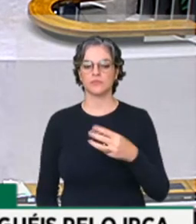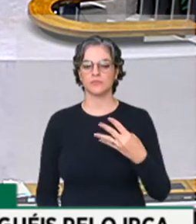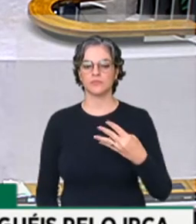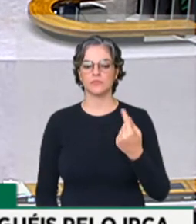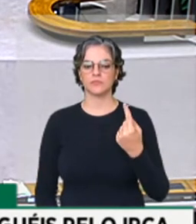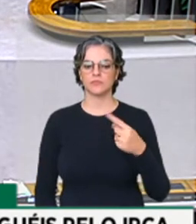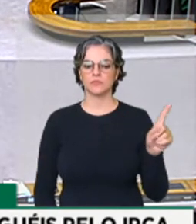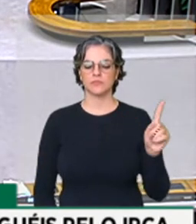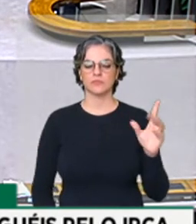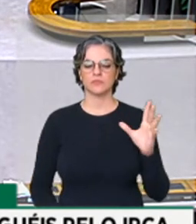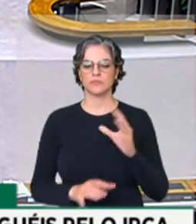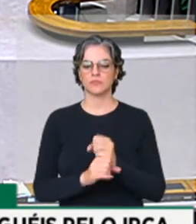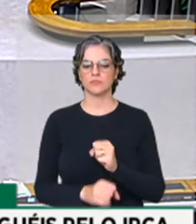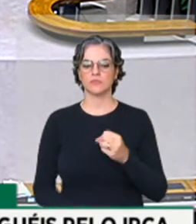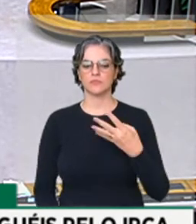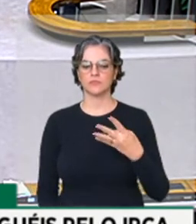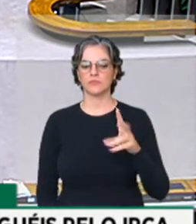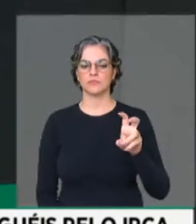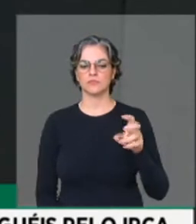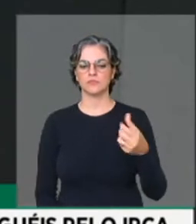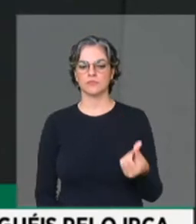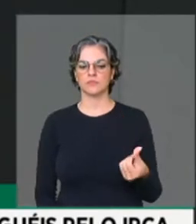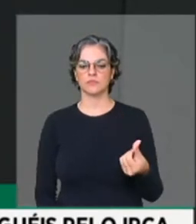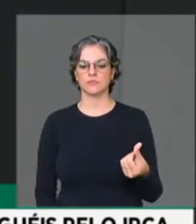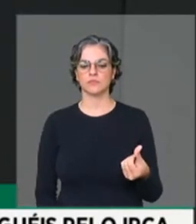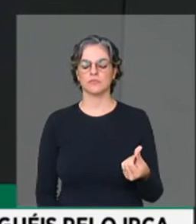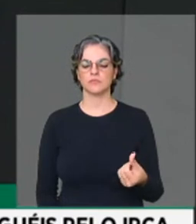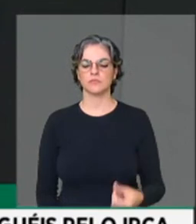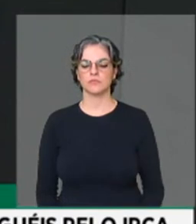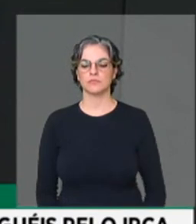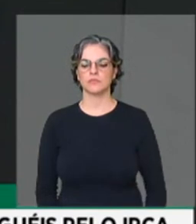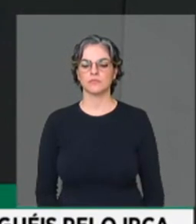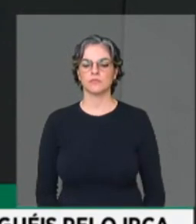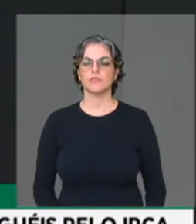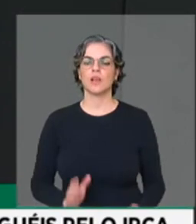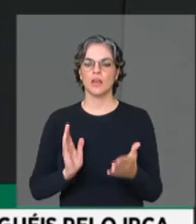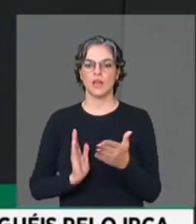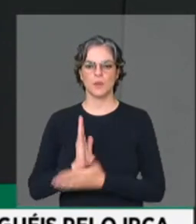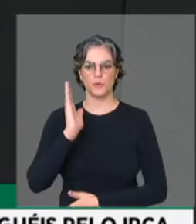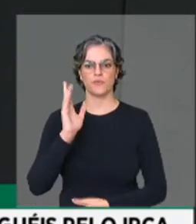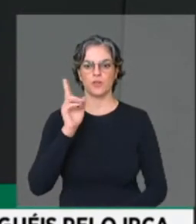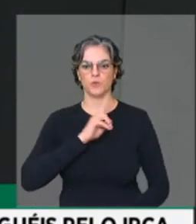SIM, 54 NÃO, TOTAL 456, ART. 17, 1. QUÓRUM 457, ESTÁ APROVADA A URGÊNCIA. DEPUTADO RODRIGO DE CASTRO, UM MINUTO. -- [DEPUTADO]: SENHOR